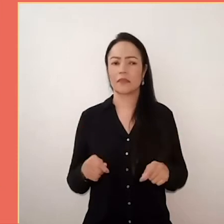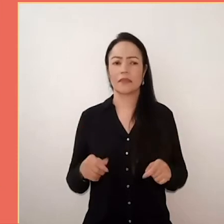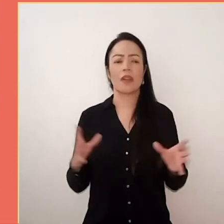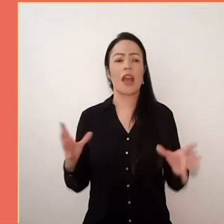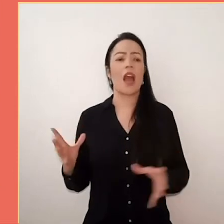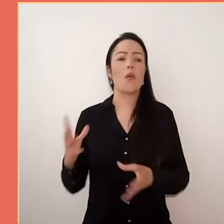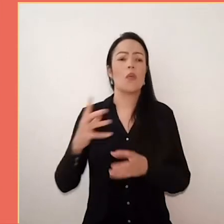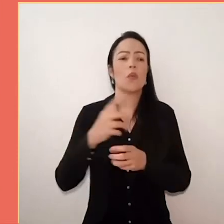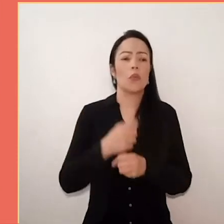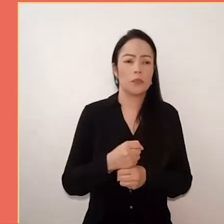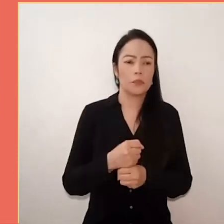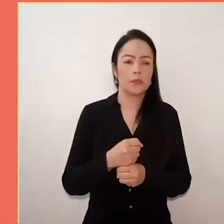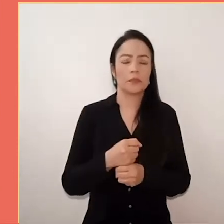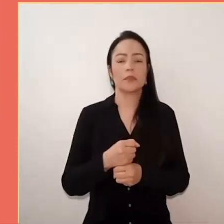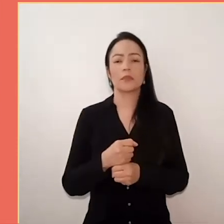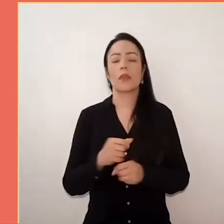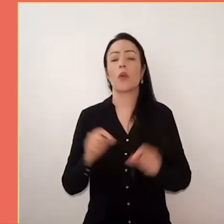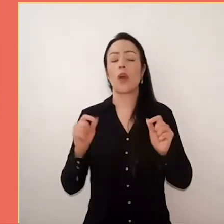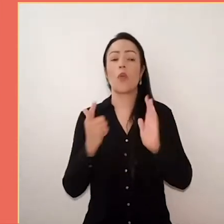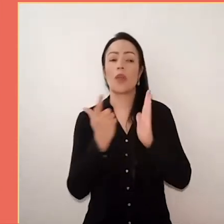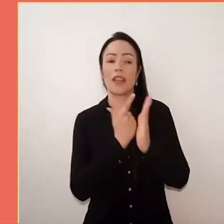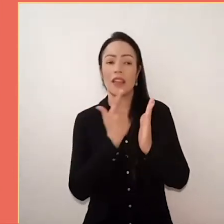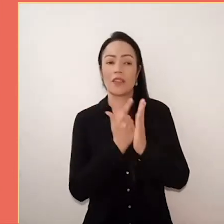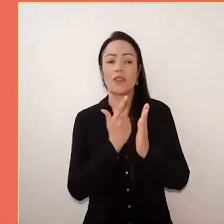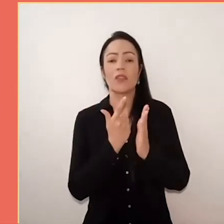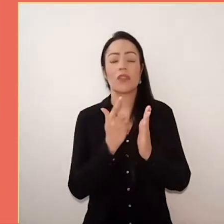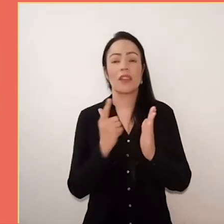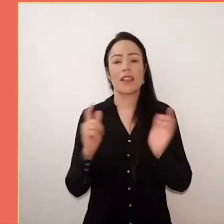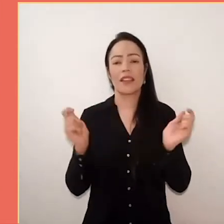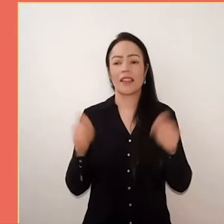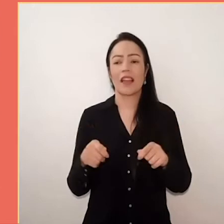em que um livro remete a outro livro…